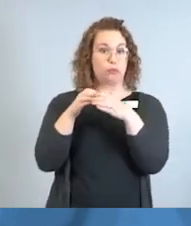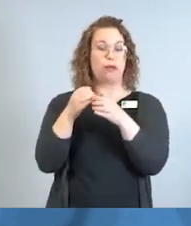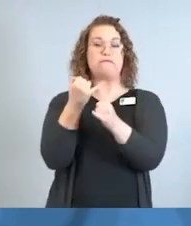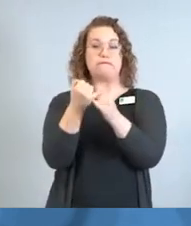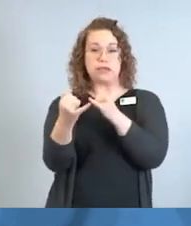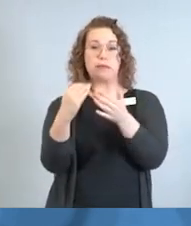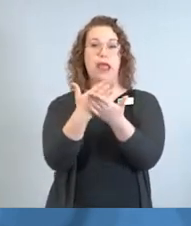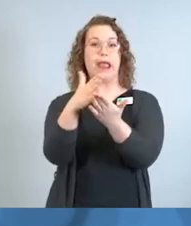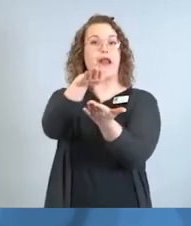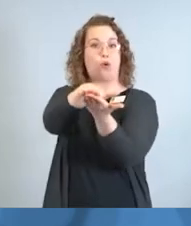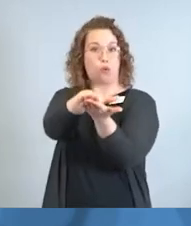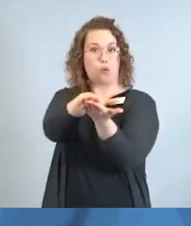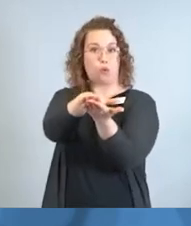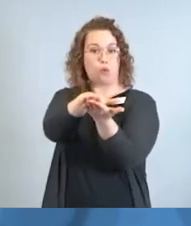siis kaikkien yli 16-vuotiaiden.